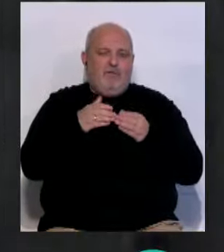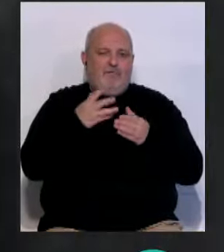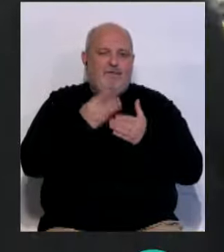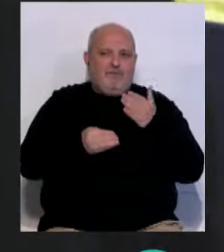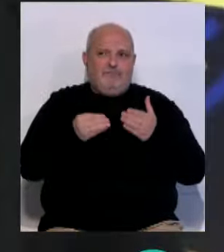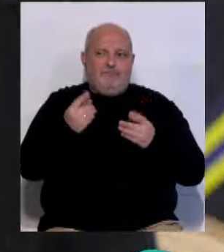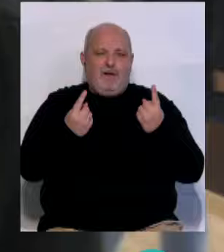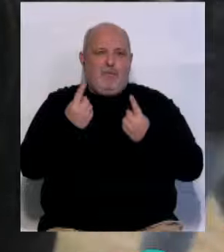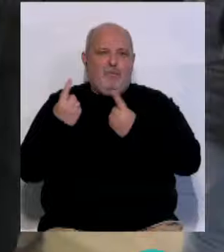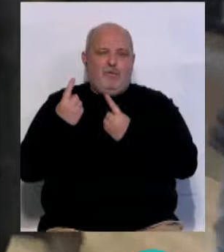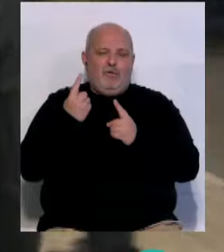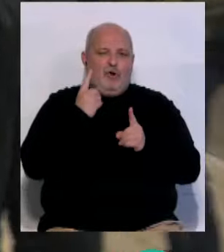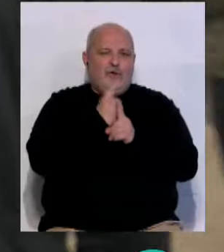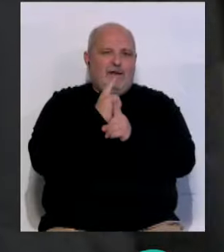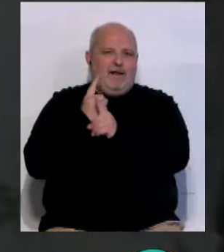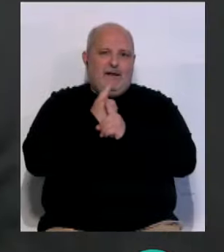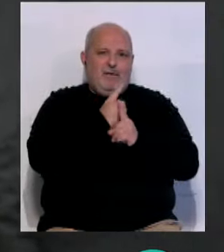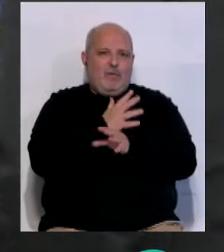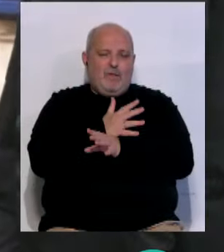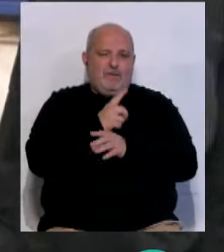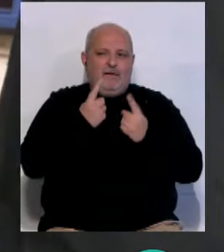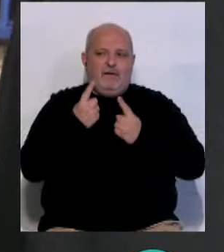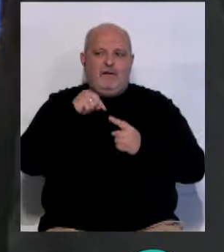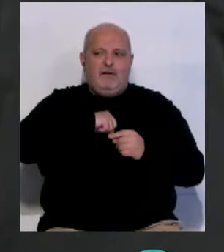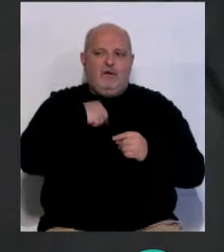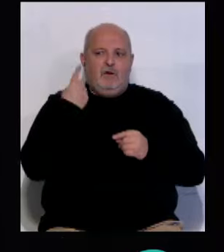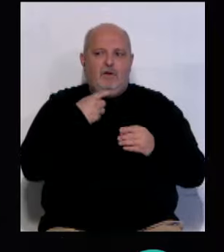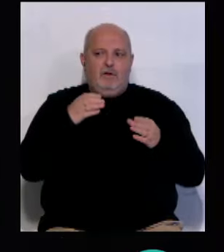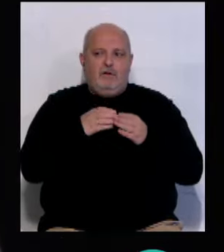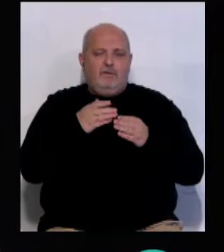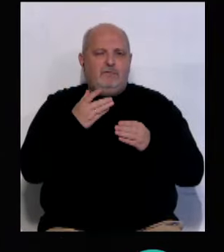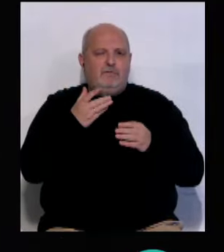grupo también pues no ayudó yo creo pero no porque nosotros muchas veces dic no que hacemos la cámara